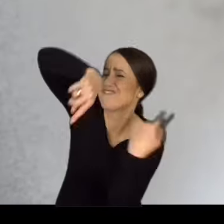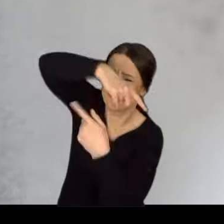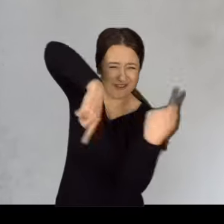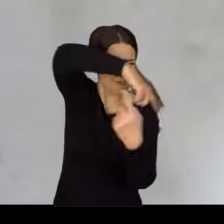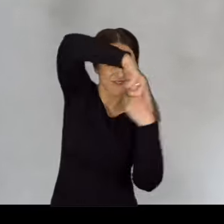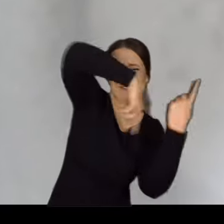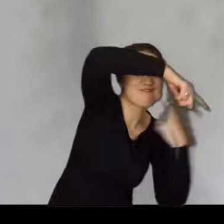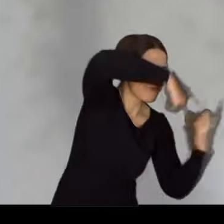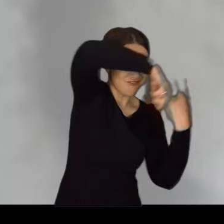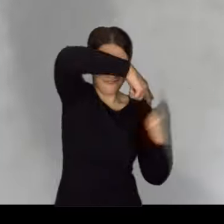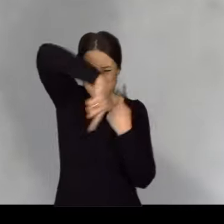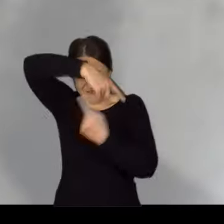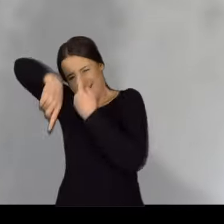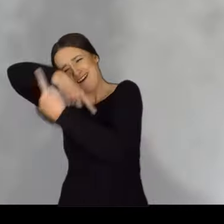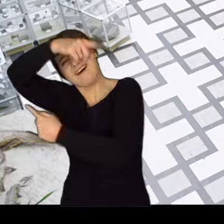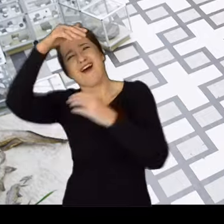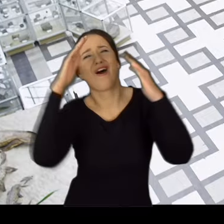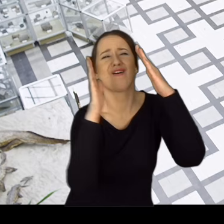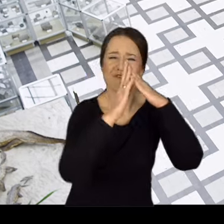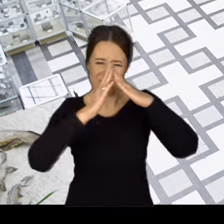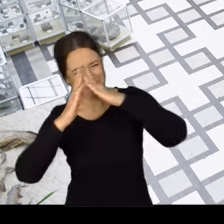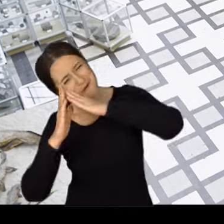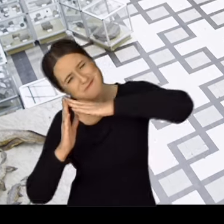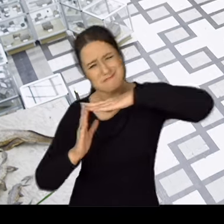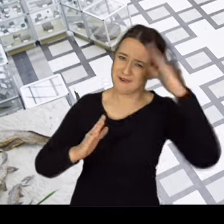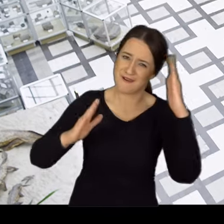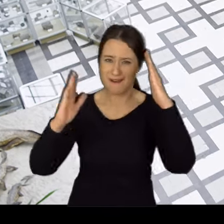huraganowy wiatr